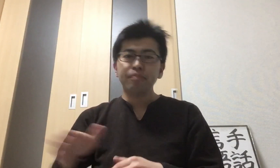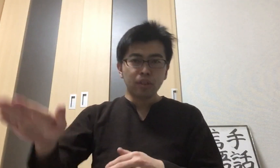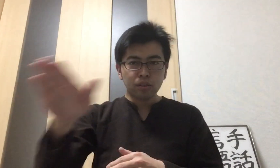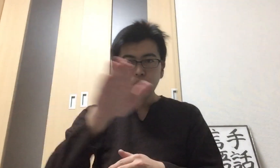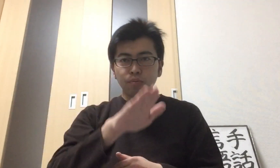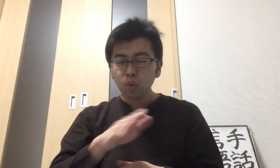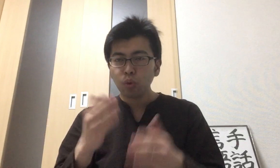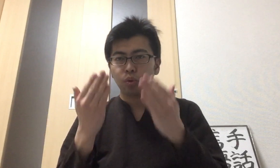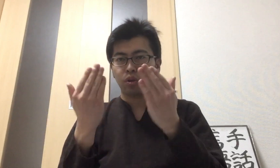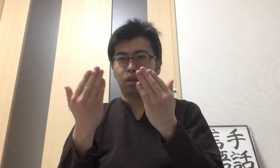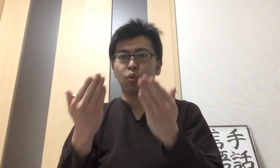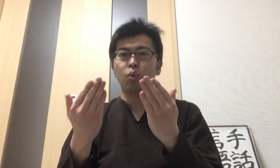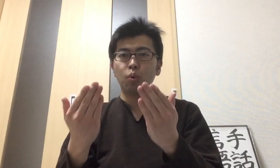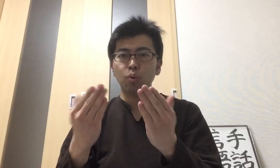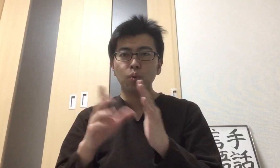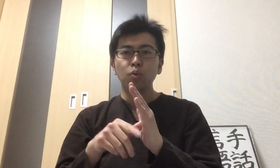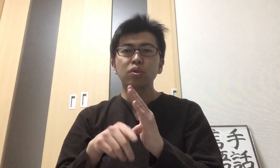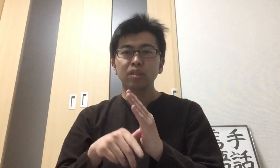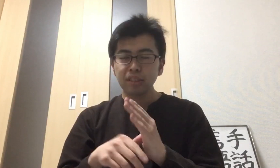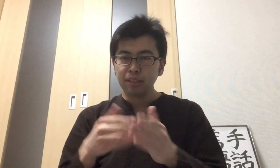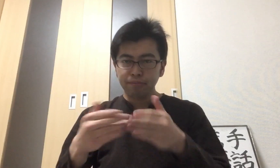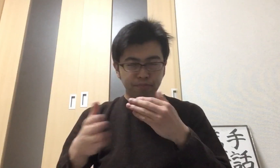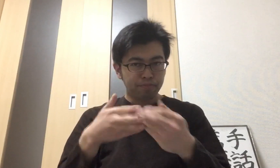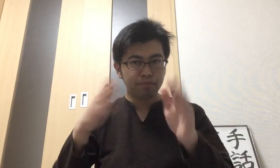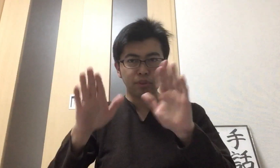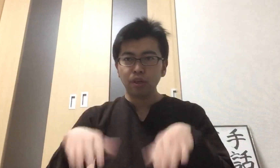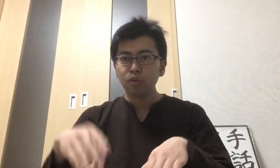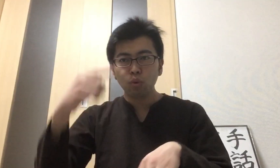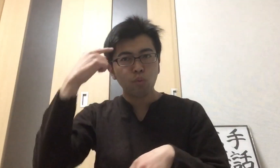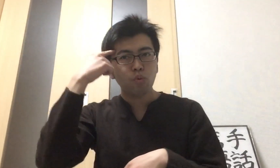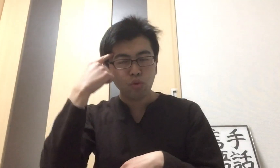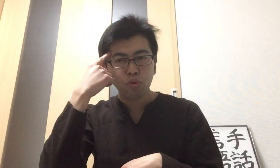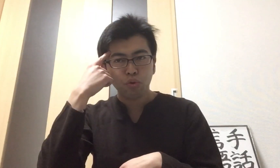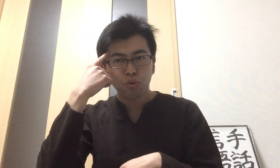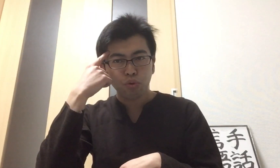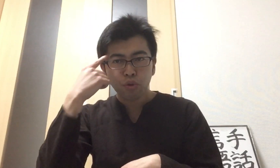皆さんも学校で経験したと思いますが、